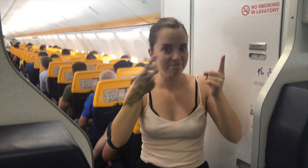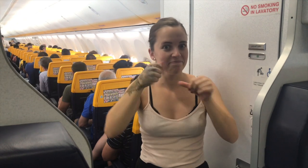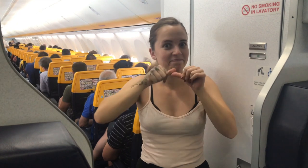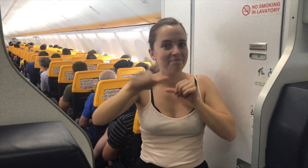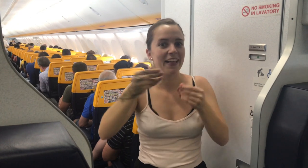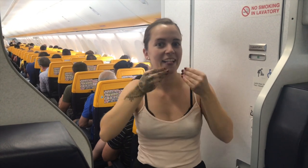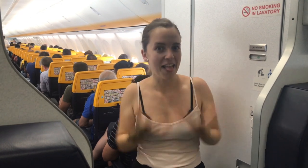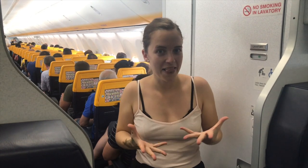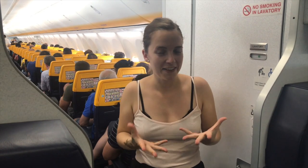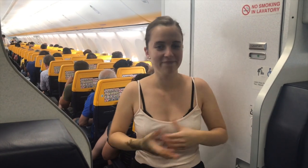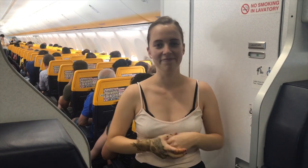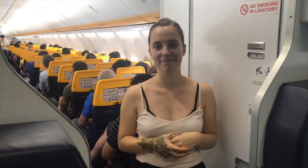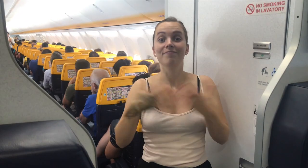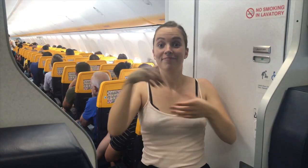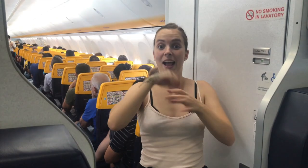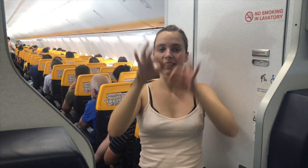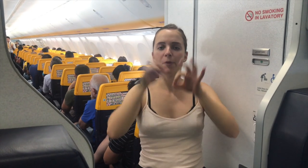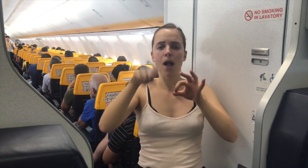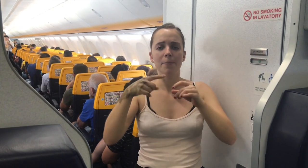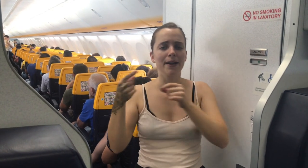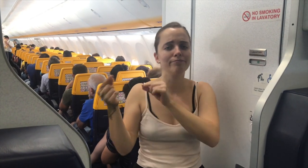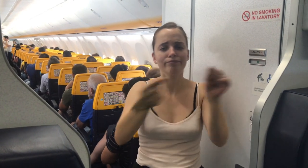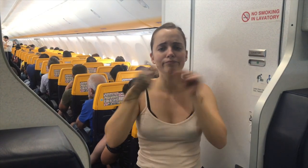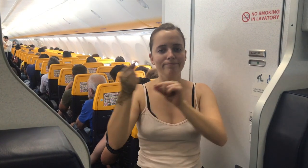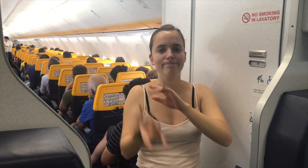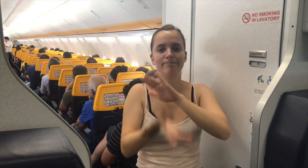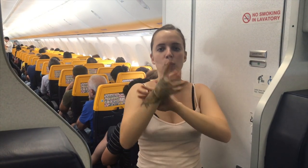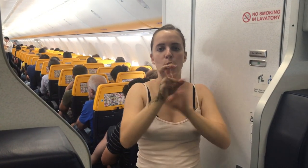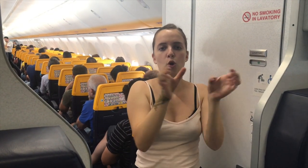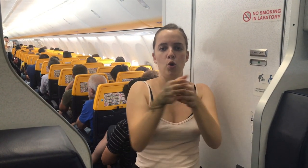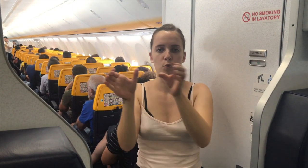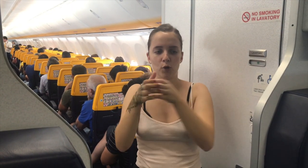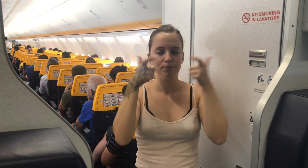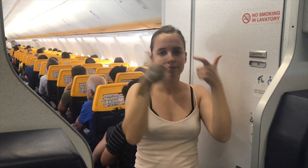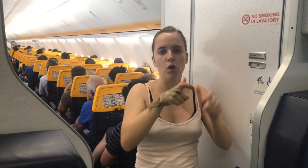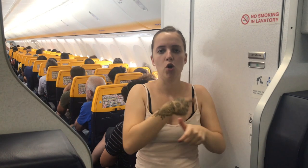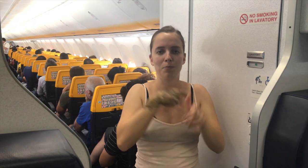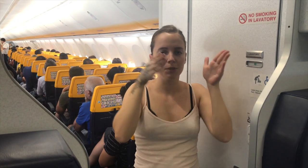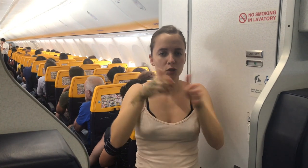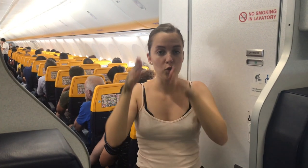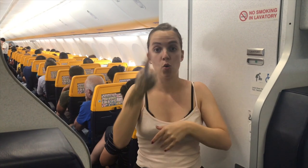Esperamos éxito en su trabajo venidero. En la Asamblea también se debatieron y votaron nuevos miembros en distintas comisiones.